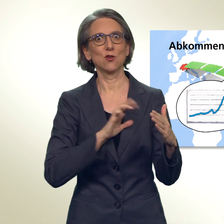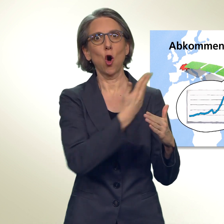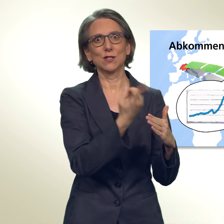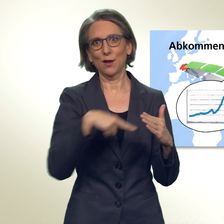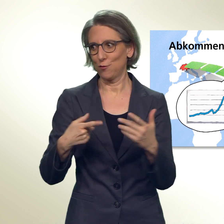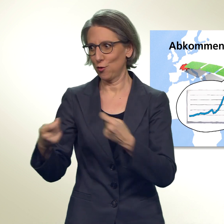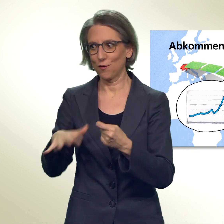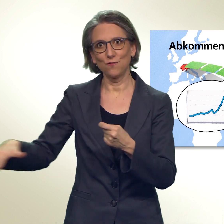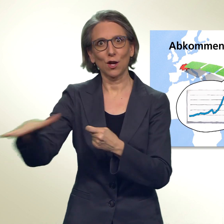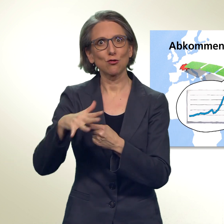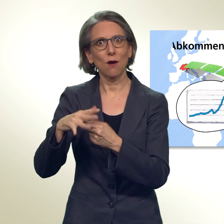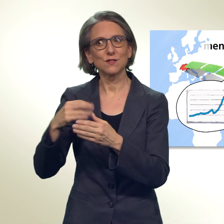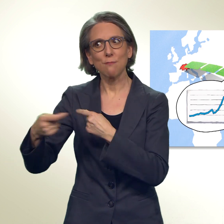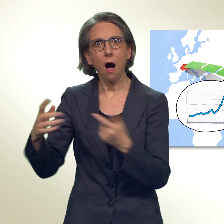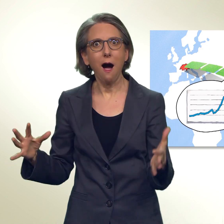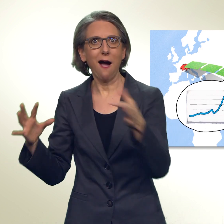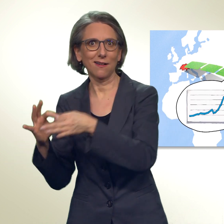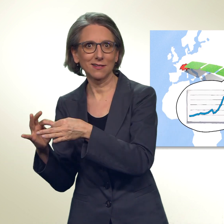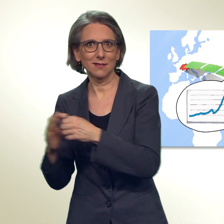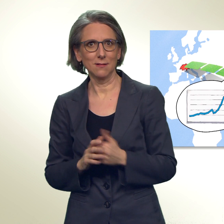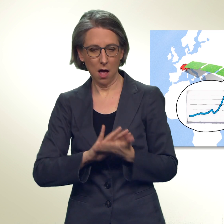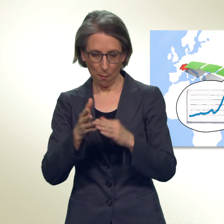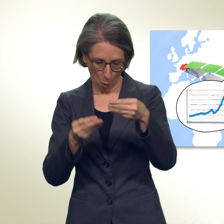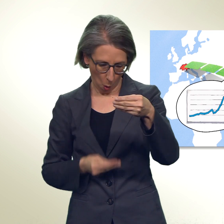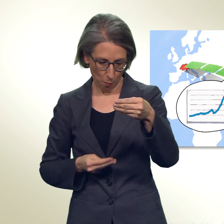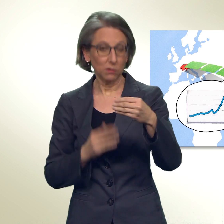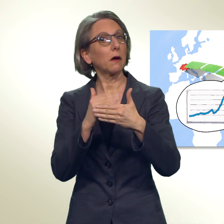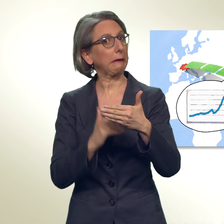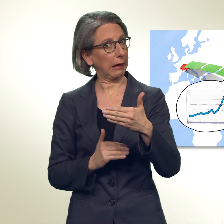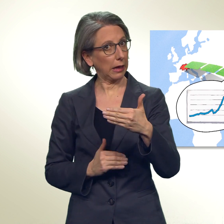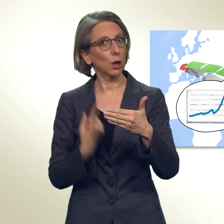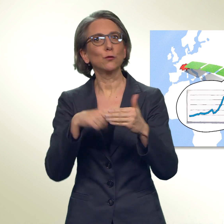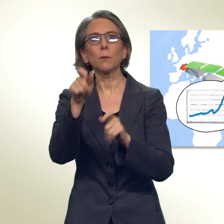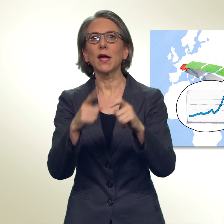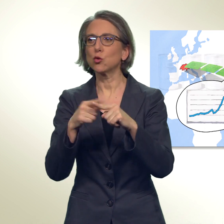Das Abkommen legt Regeln für einen Handel fest, der für Mensch und Umwelt verträglich ist.